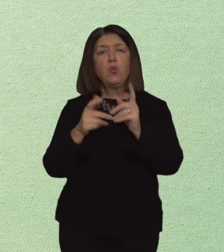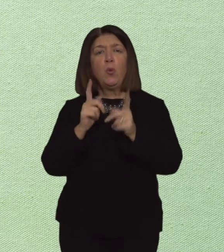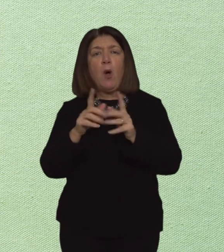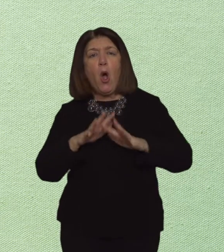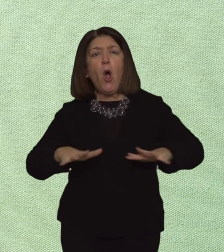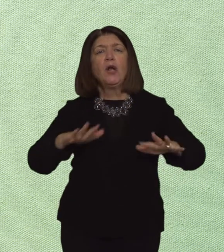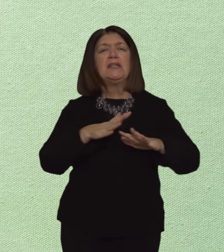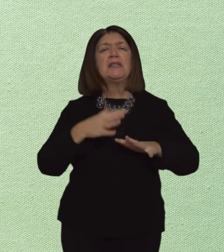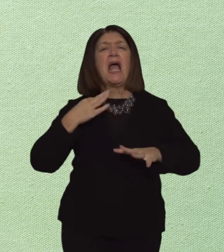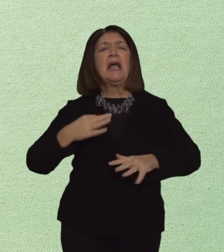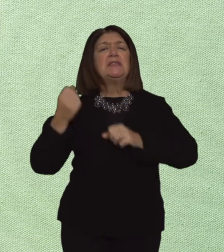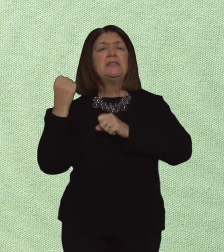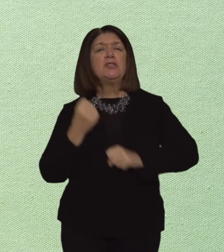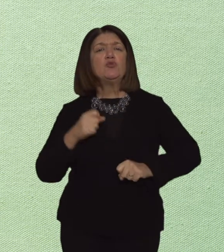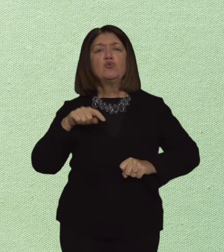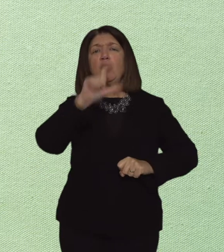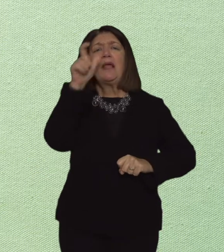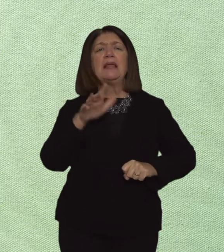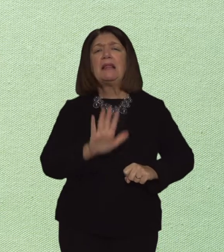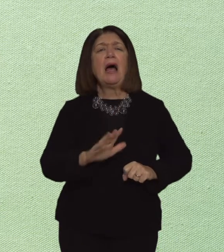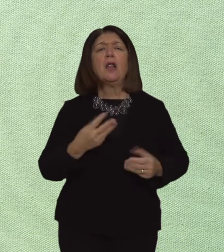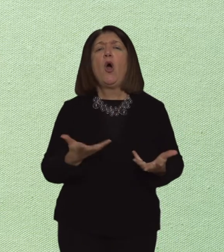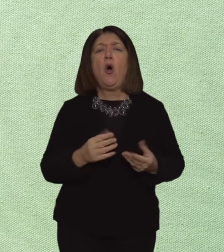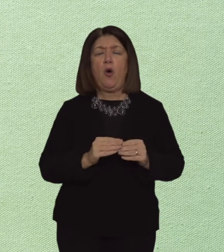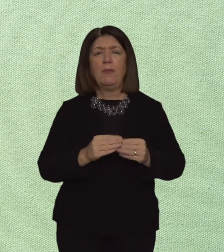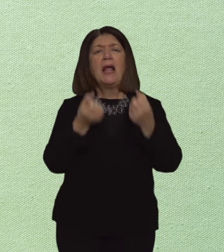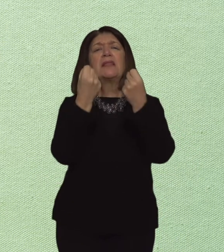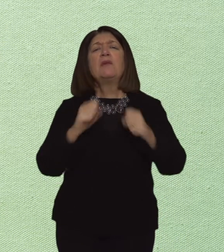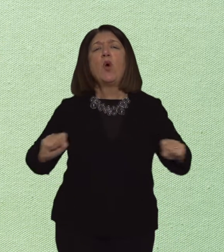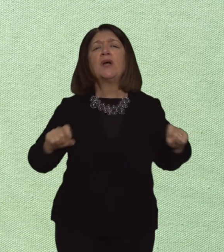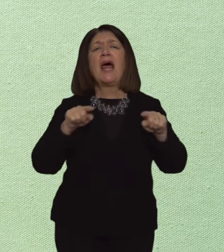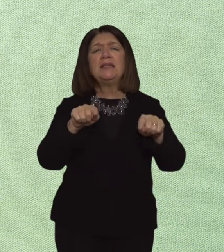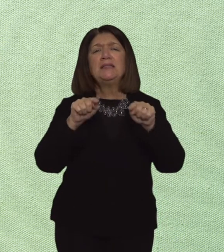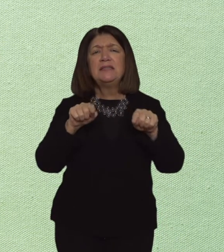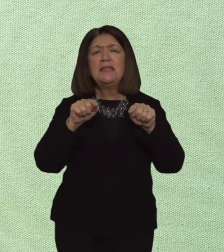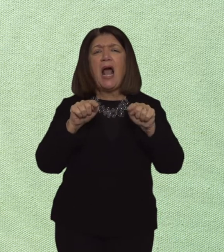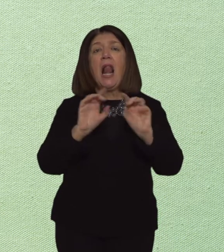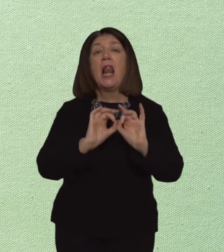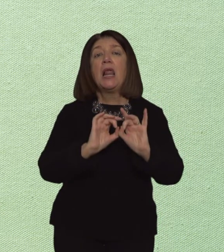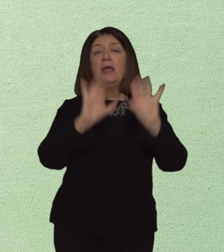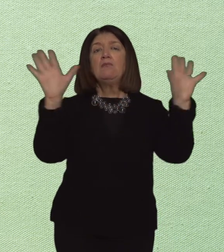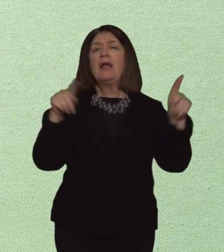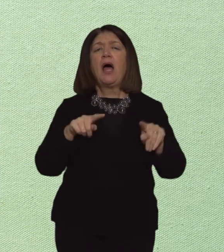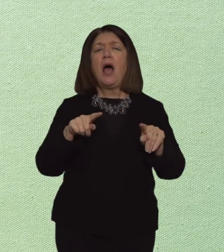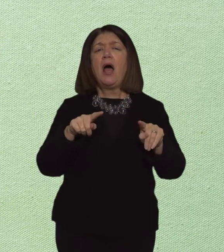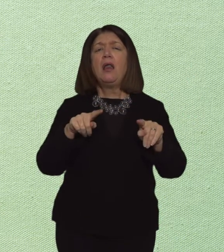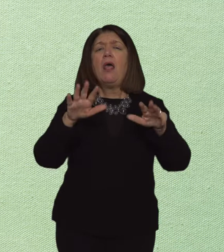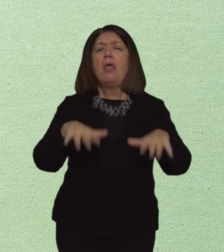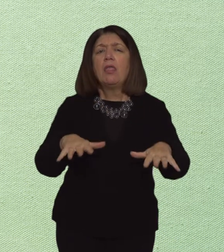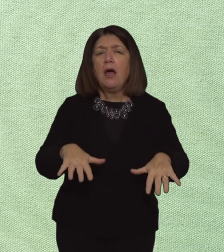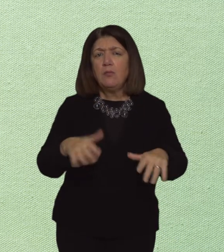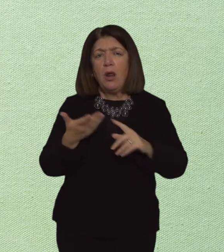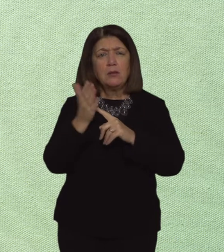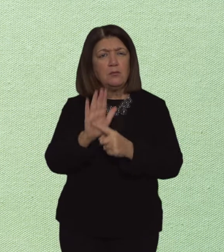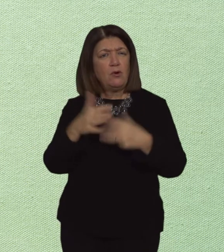democratiche e di democrazia liberale che che abbiamo così faticosamente